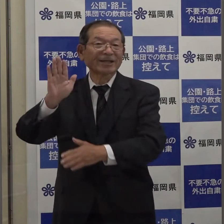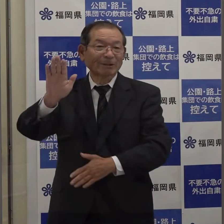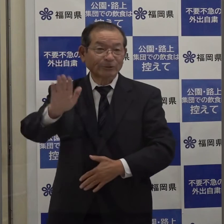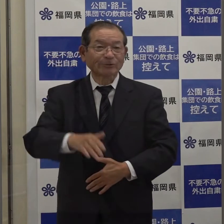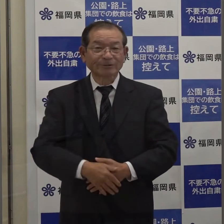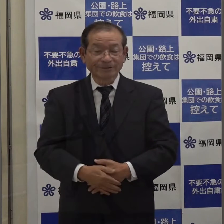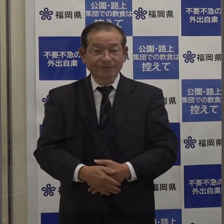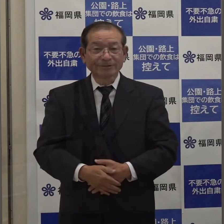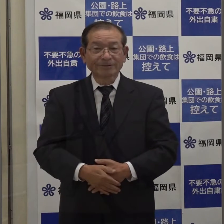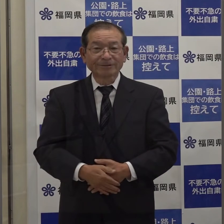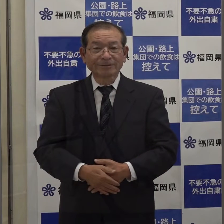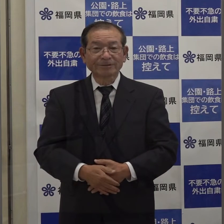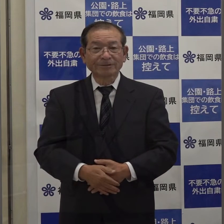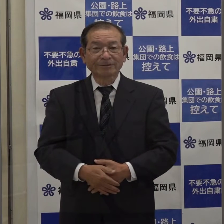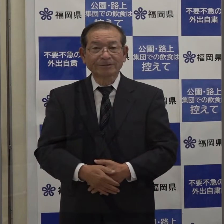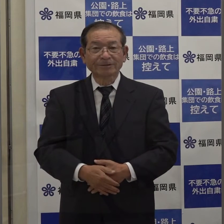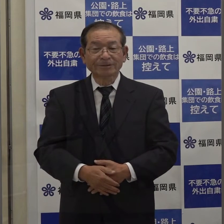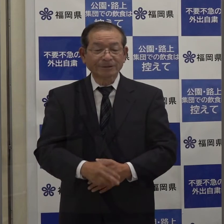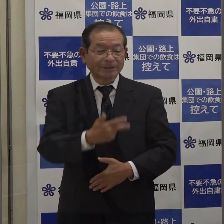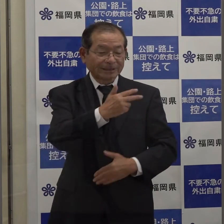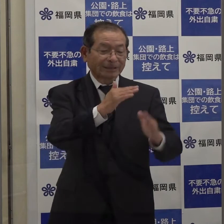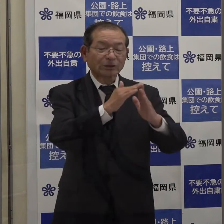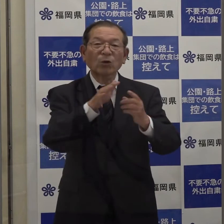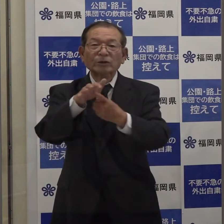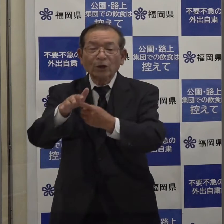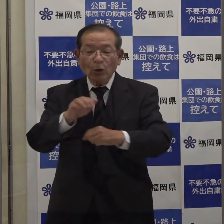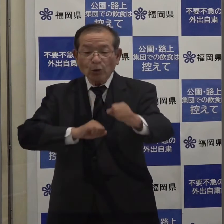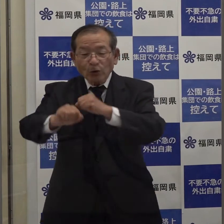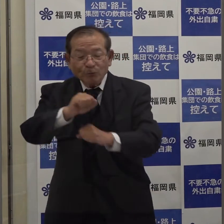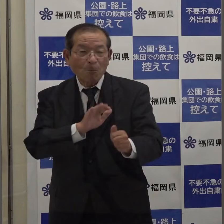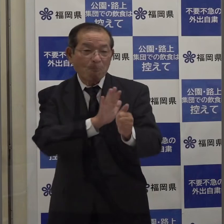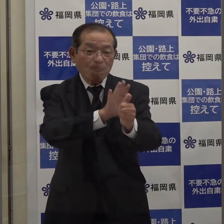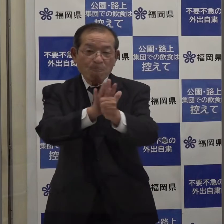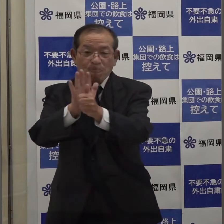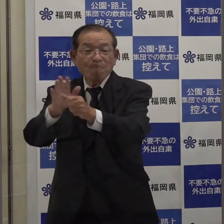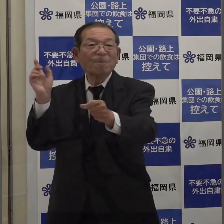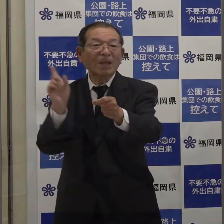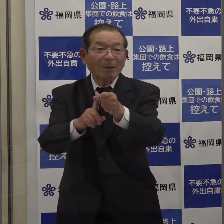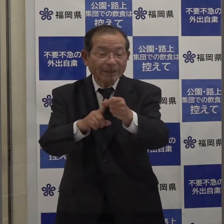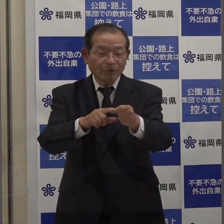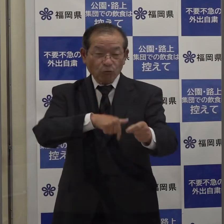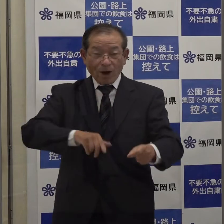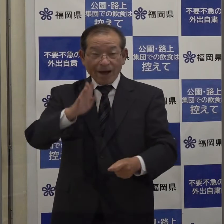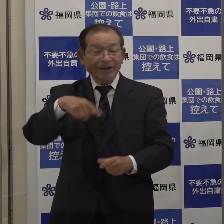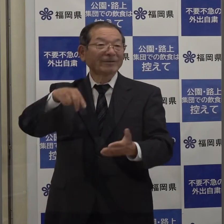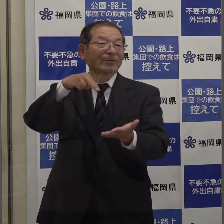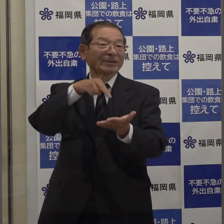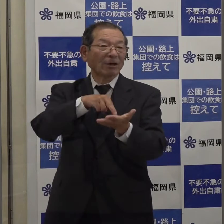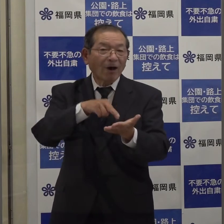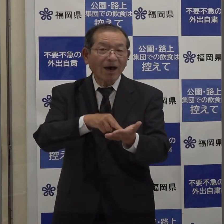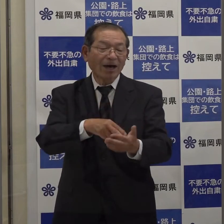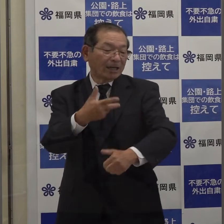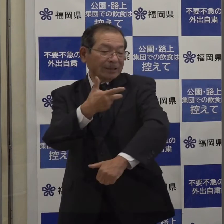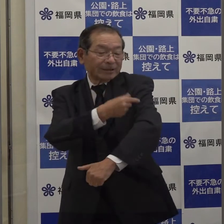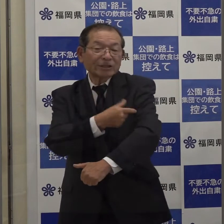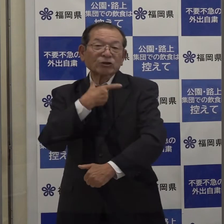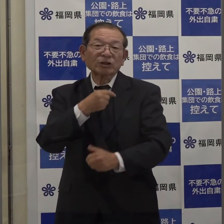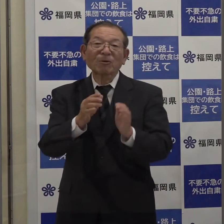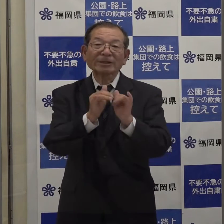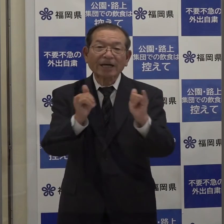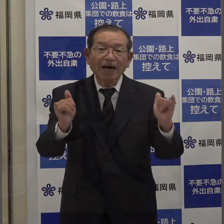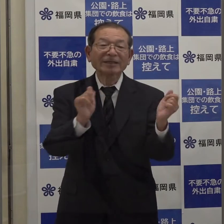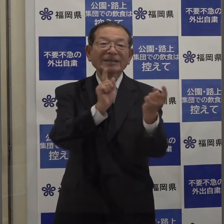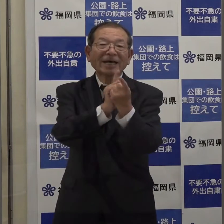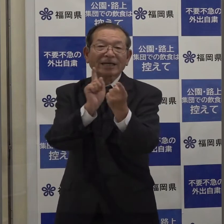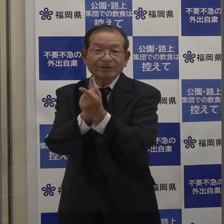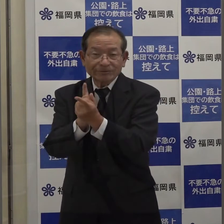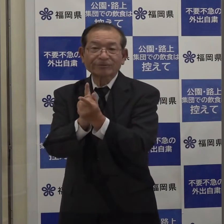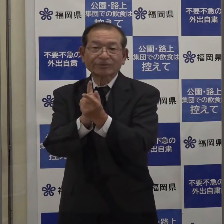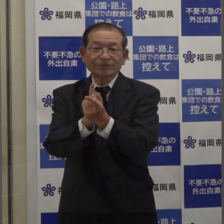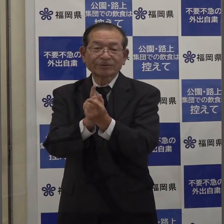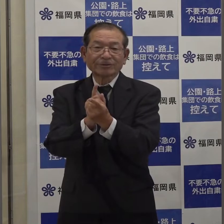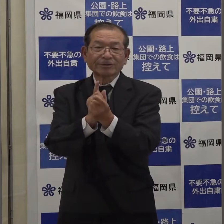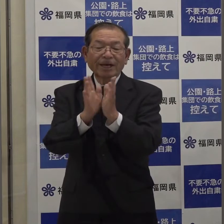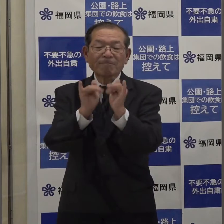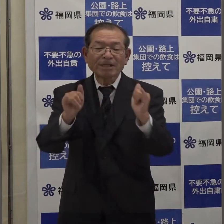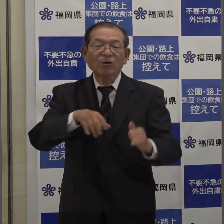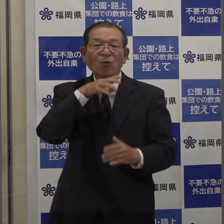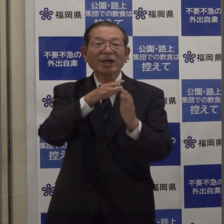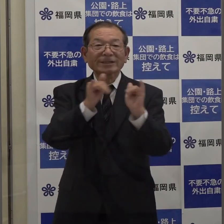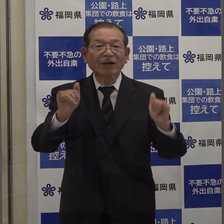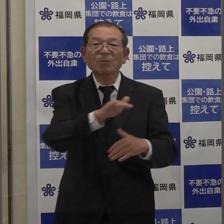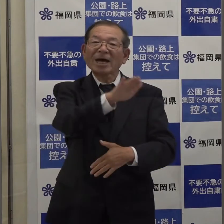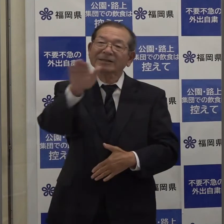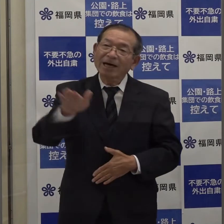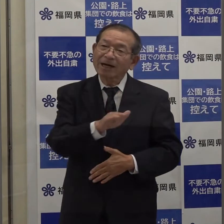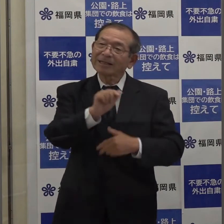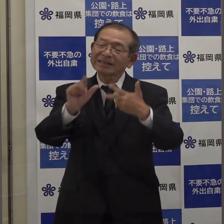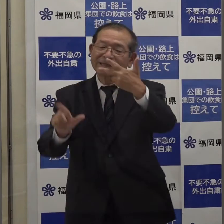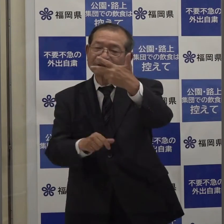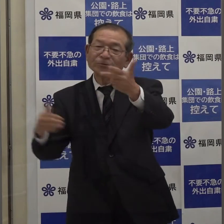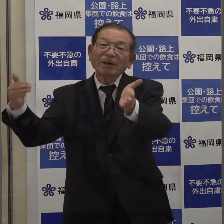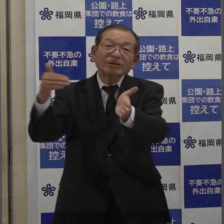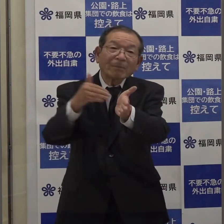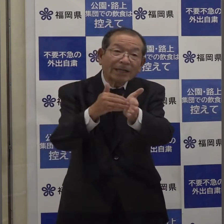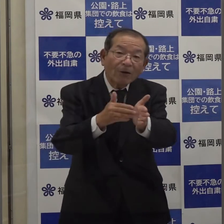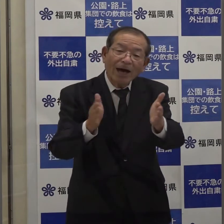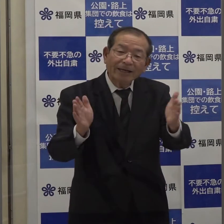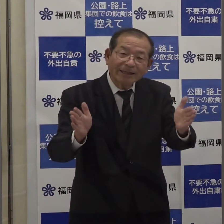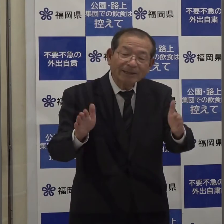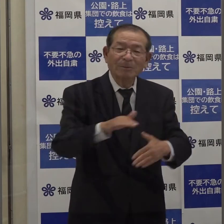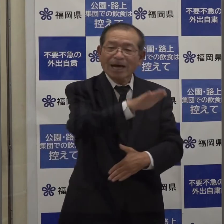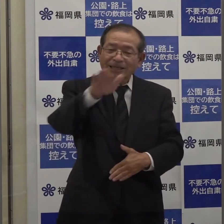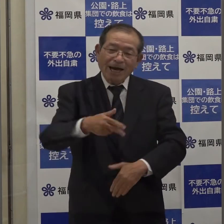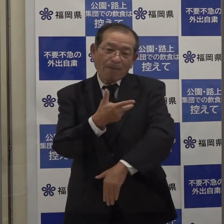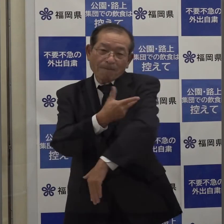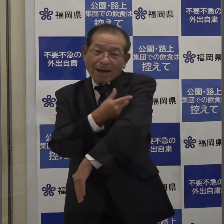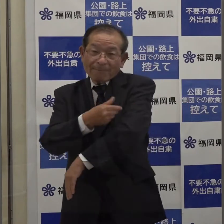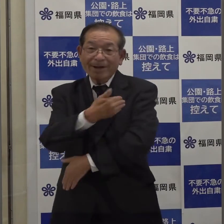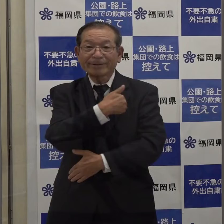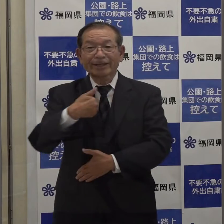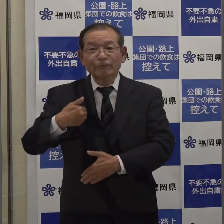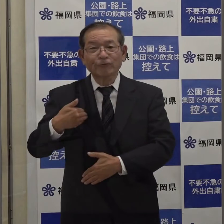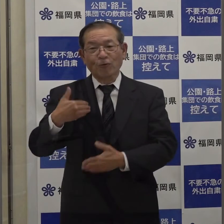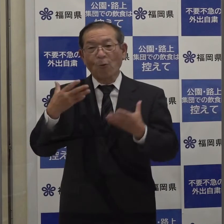この市町村の取組みを支援するため 県としては 接種を希望する県内にお住まいの高齢者の皆さんが７月末までに接種が完了できるよう